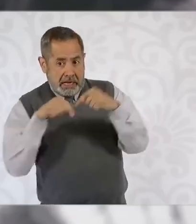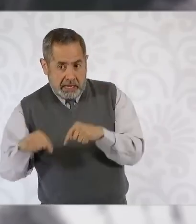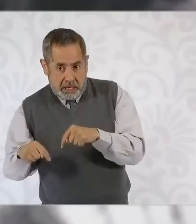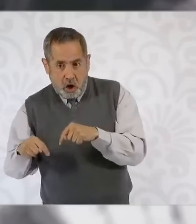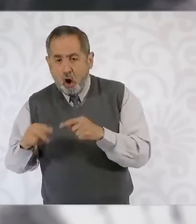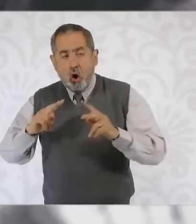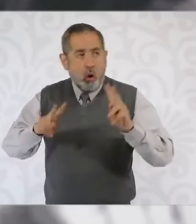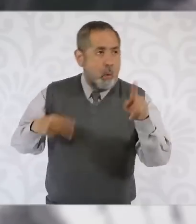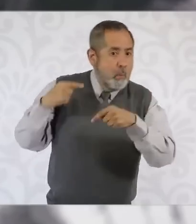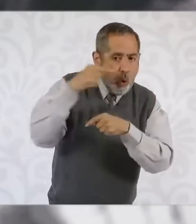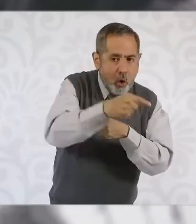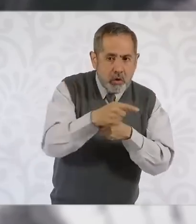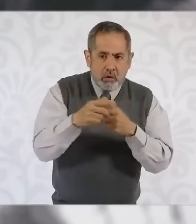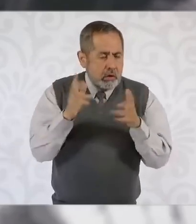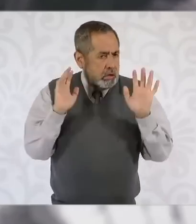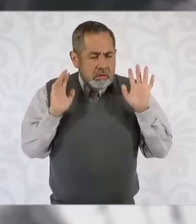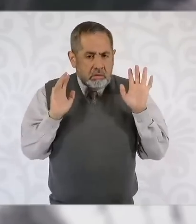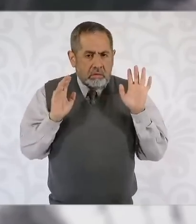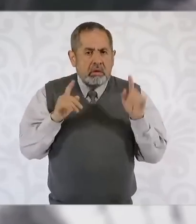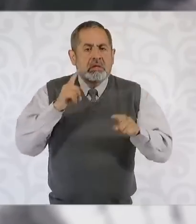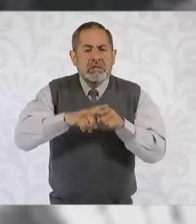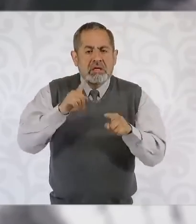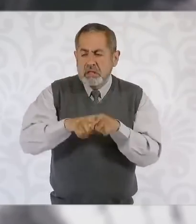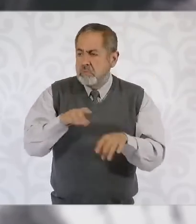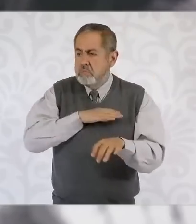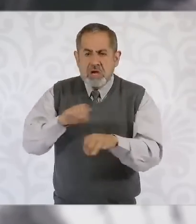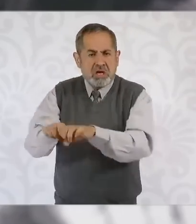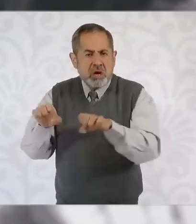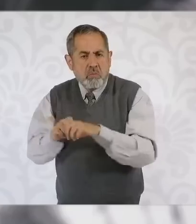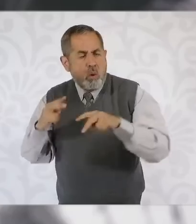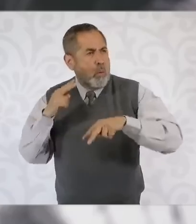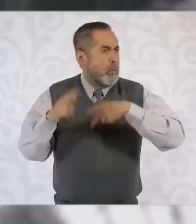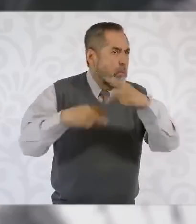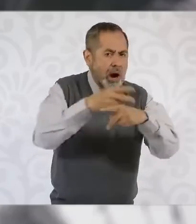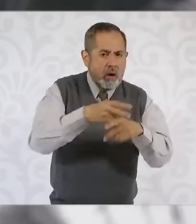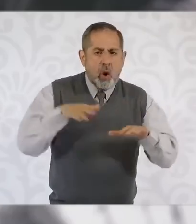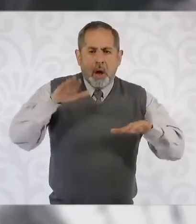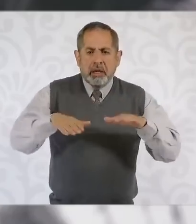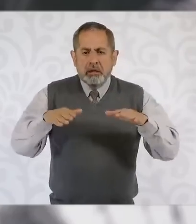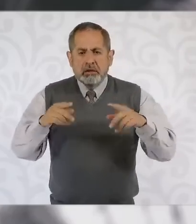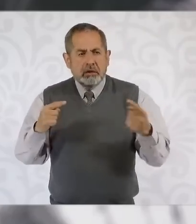el presidente Trump o que el equipo vaya para allá o algunas veces vendrán y otras veces Irán